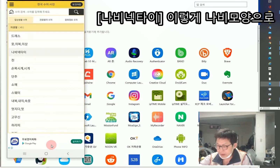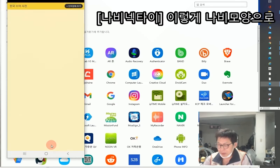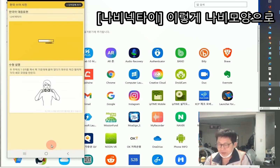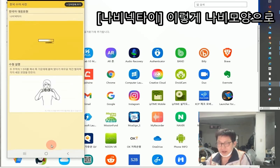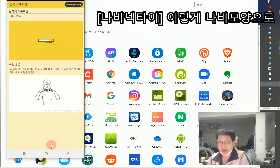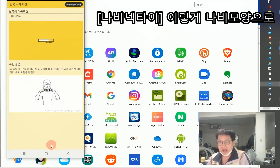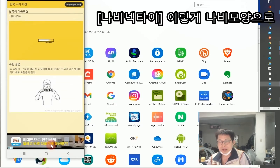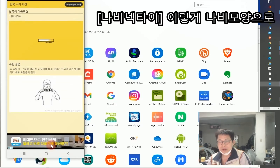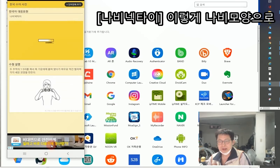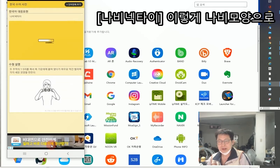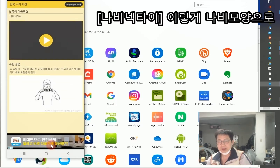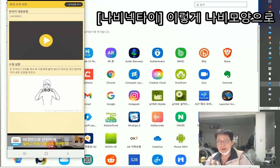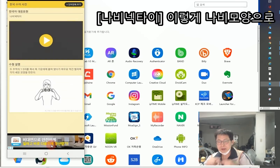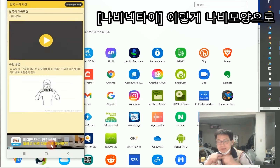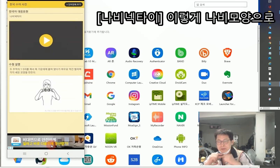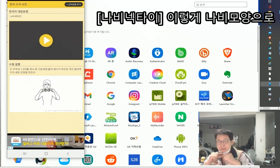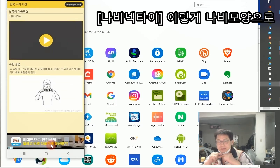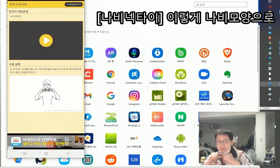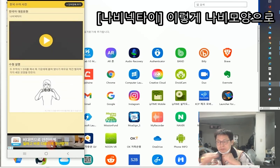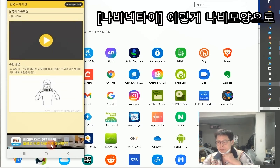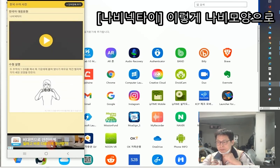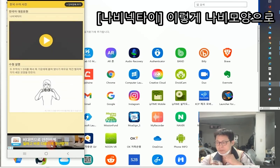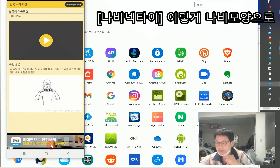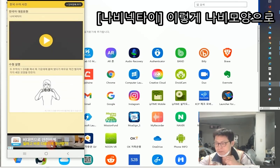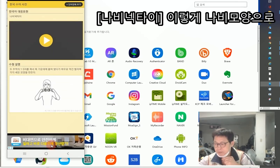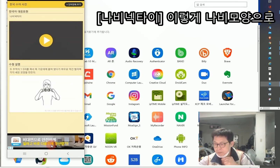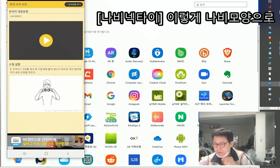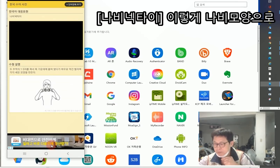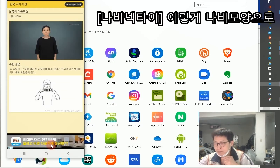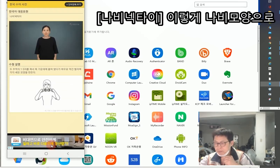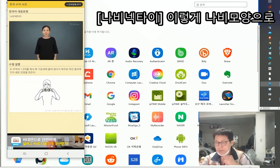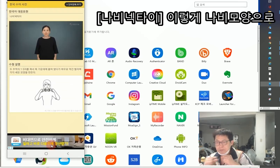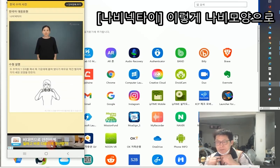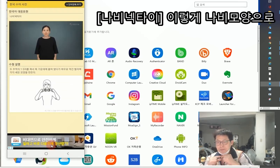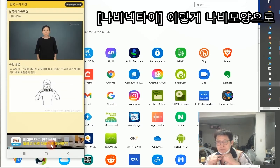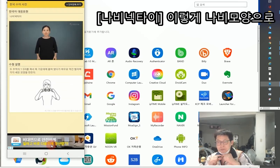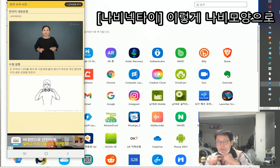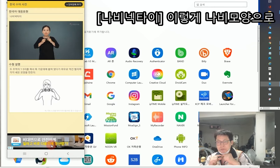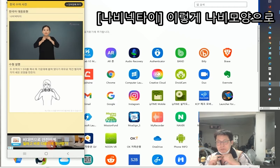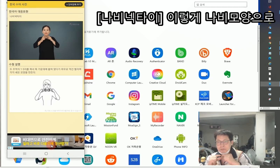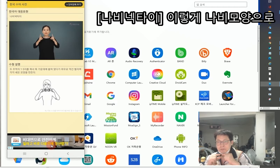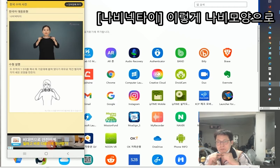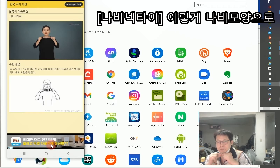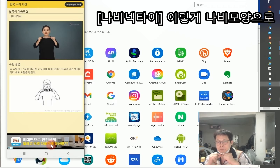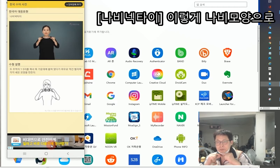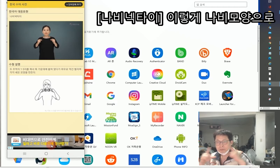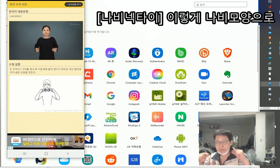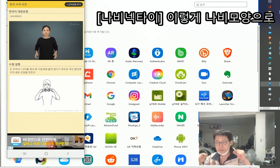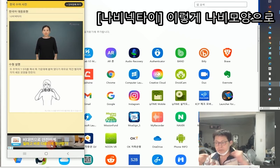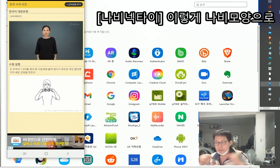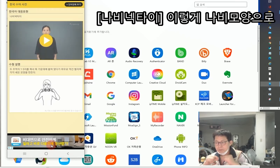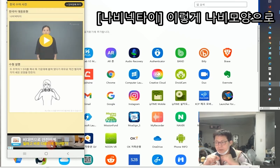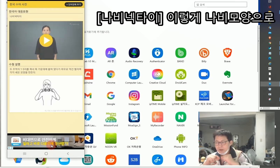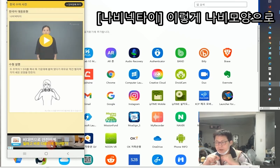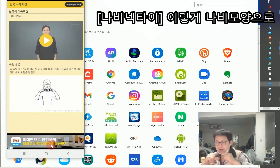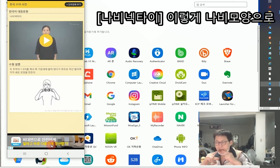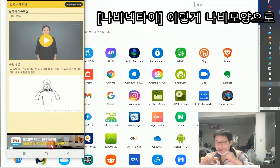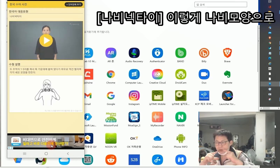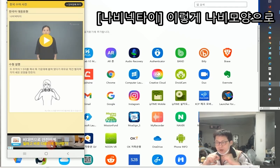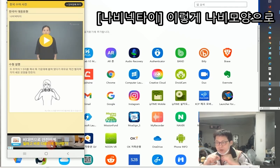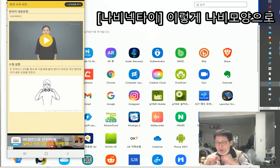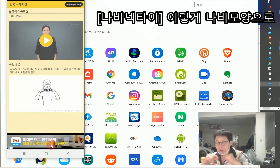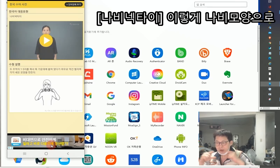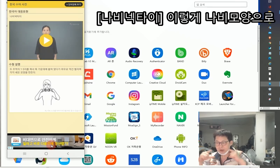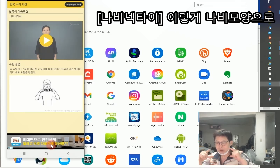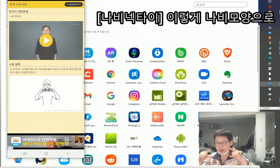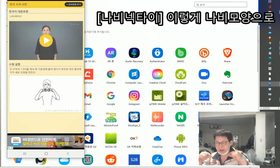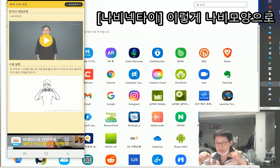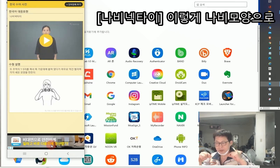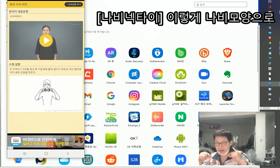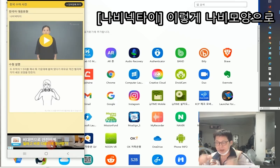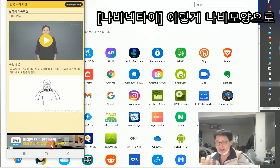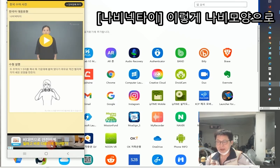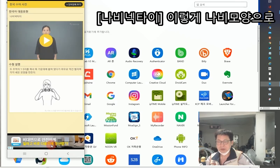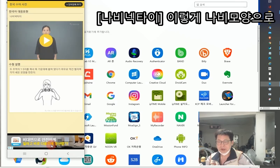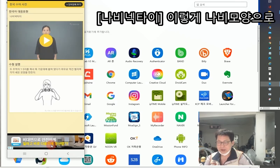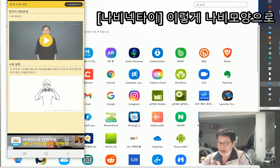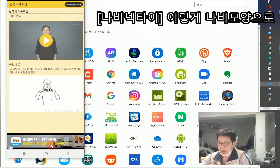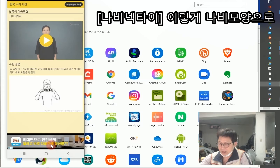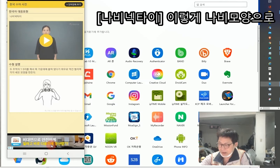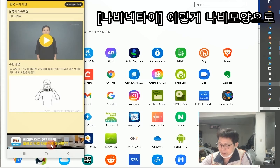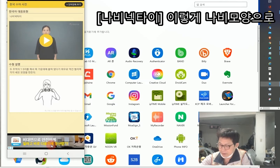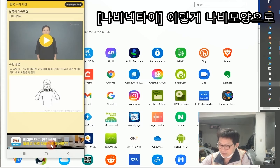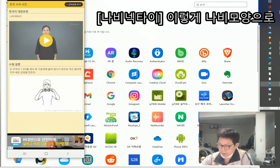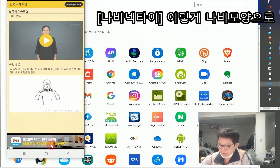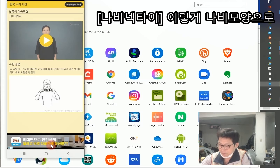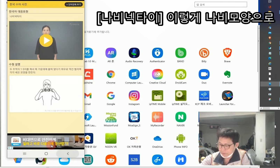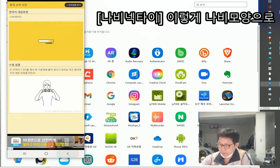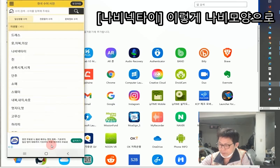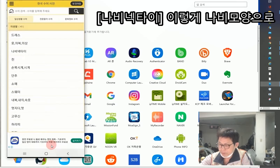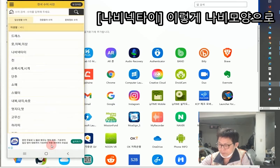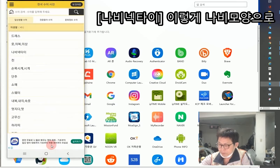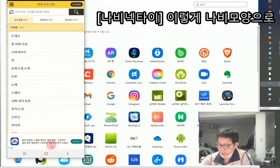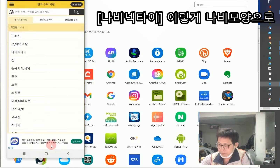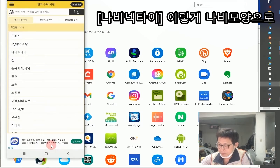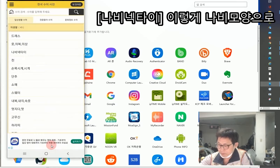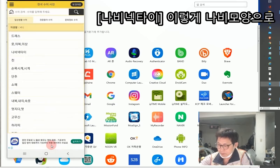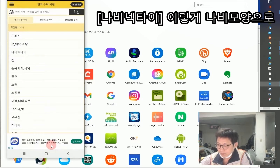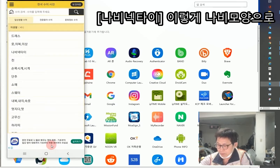[나비넥타이] 이렇게 나비모양으로